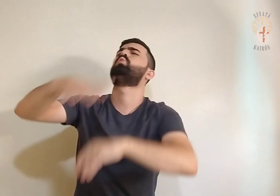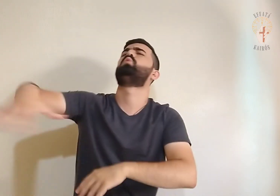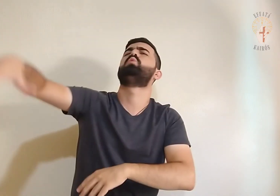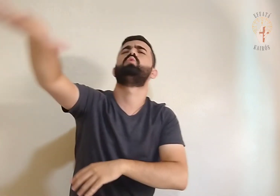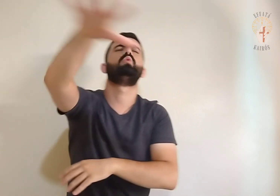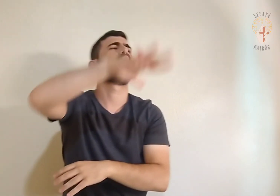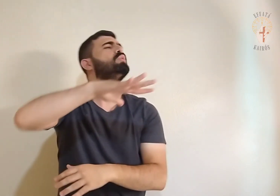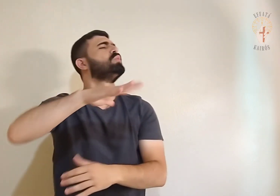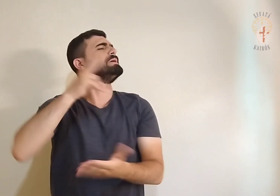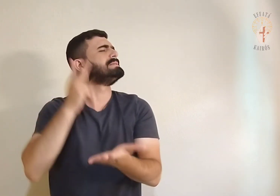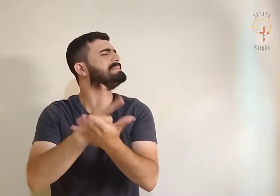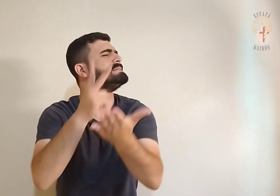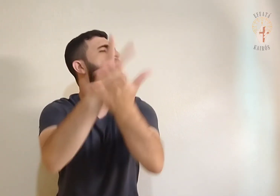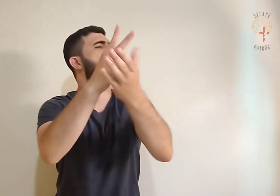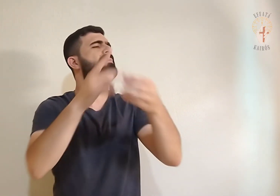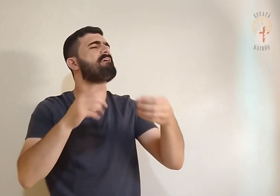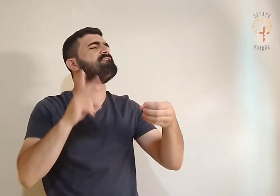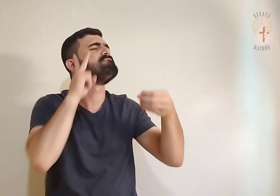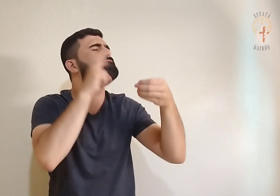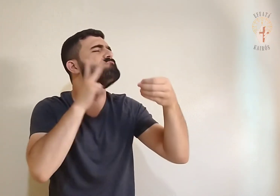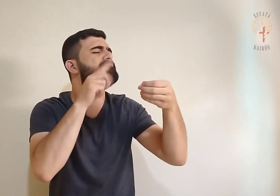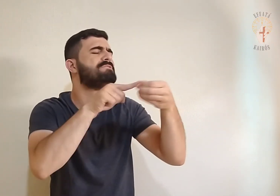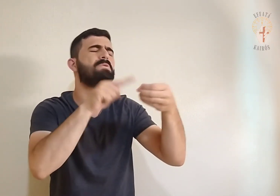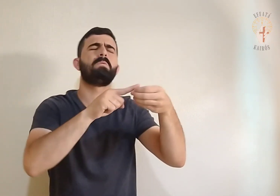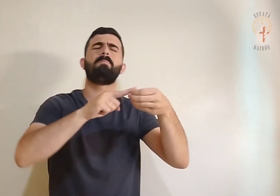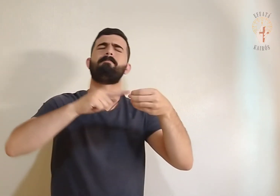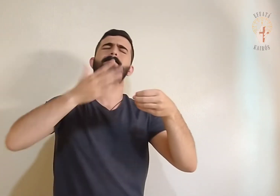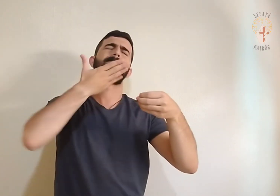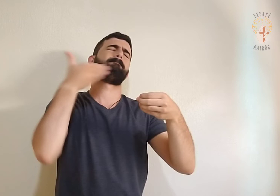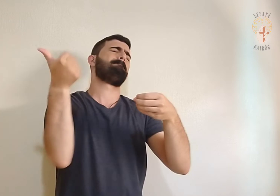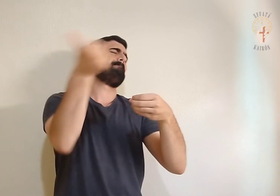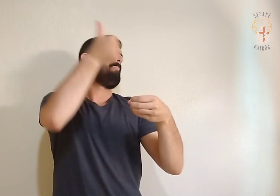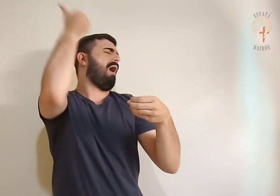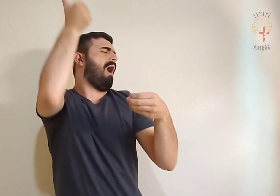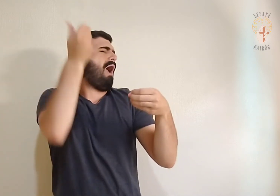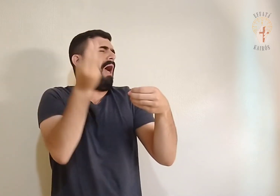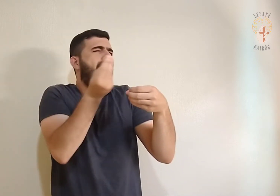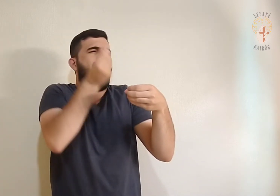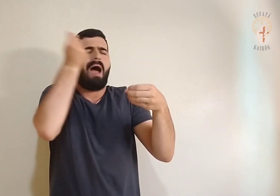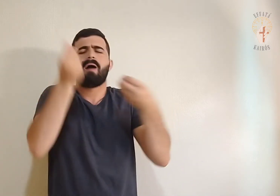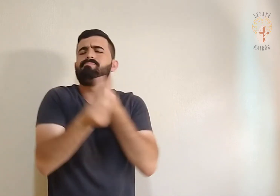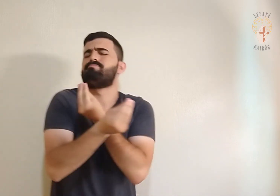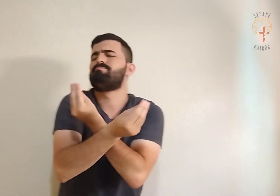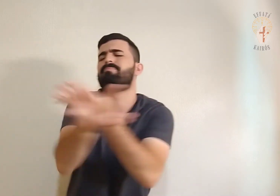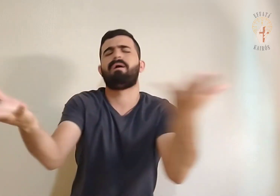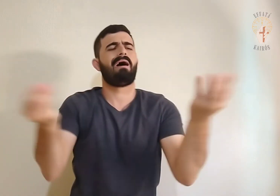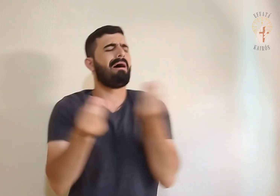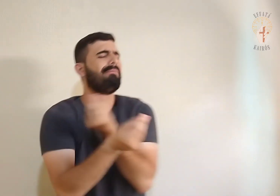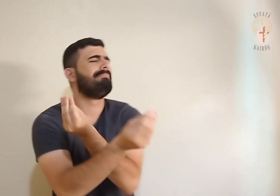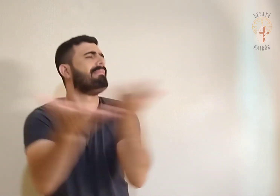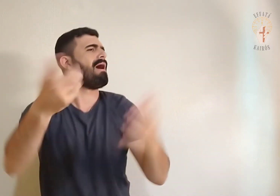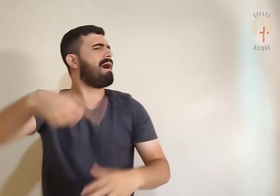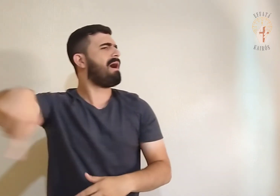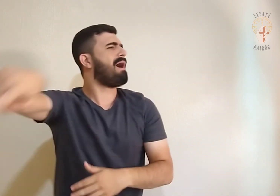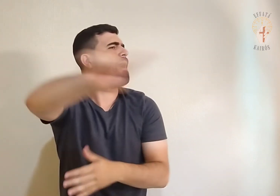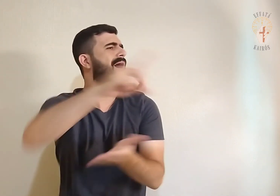e todo mundo serve primeiro o vinho melhor “Todo mundo serve primeiro o vinho melhor e, quando os convidados já estão embriagados,